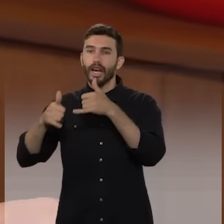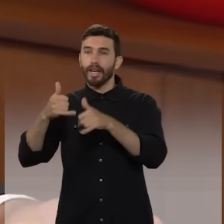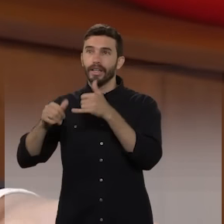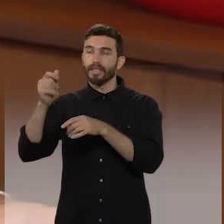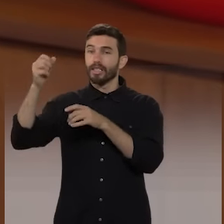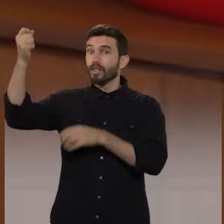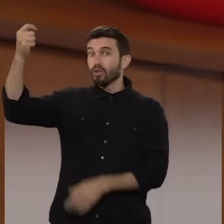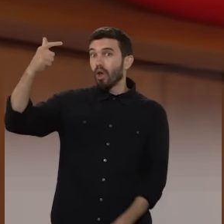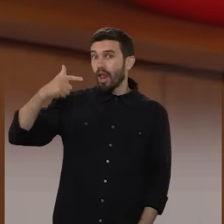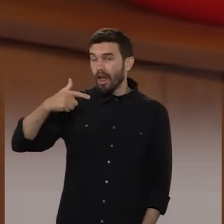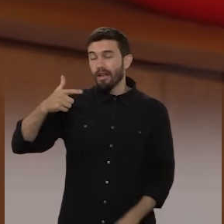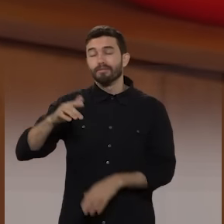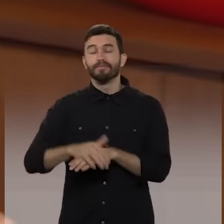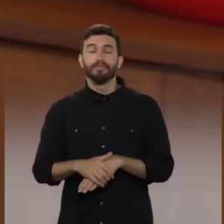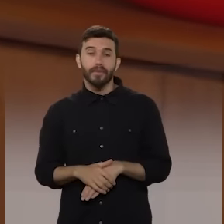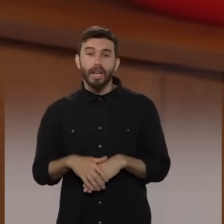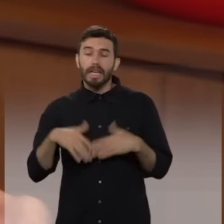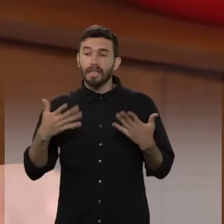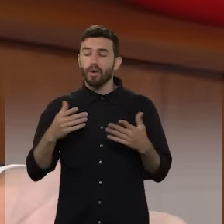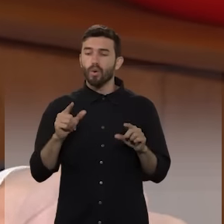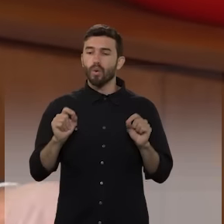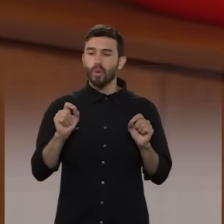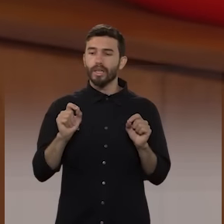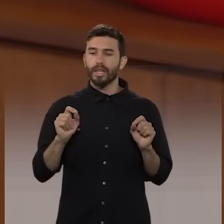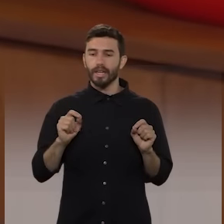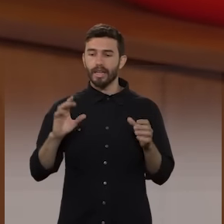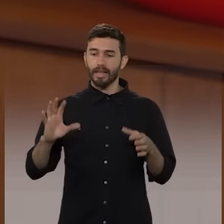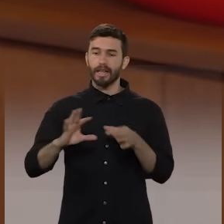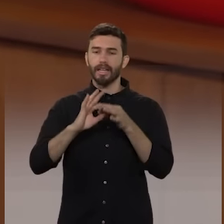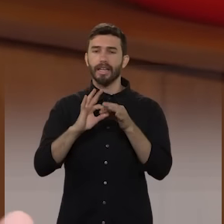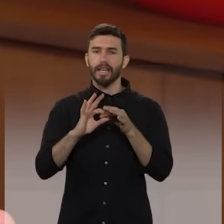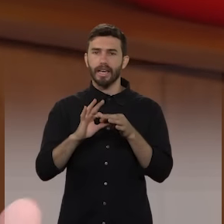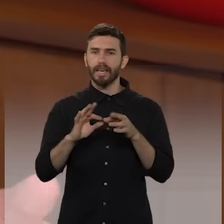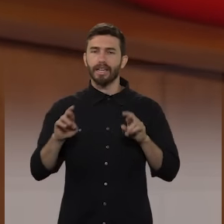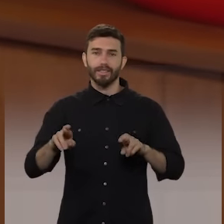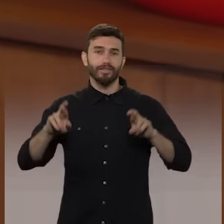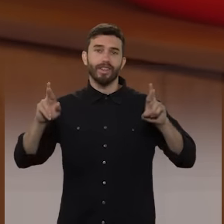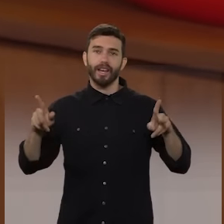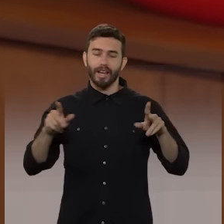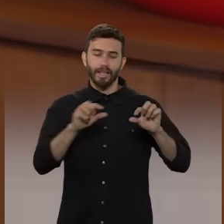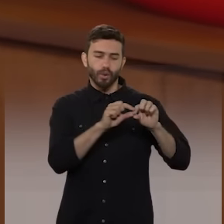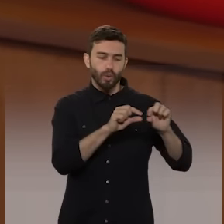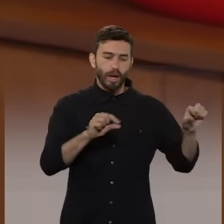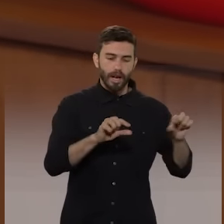essas gerações são cabos diferentes, são cabos diferentes do que é um cabo de transmissão, do